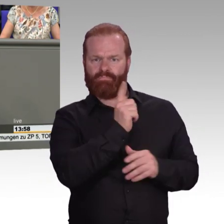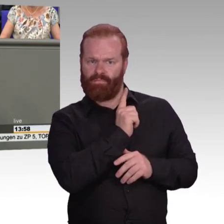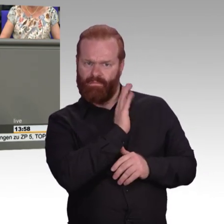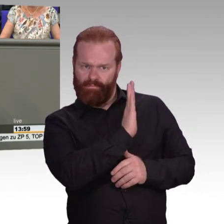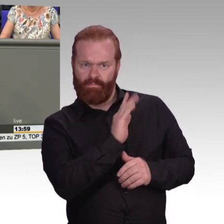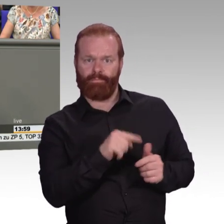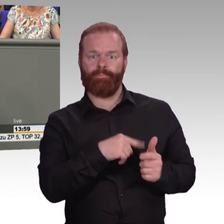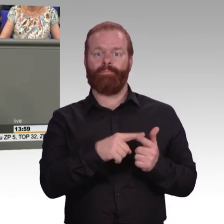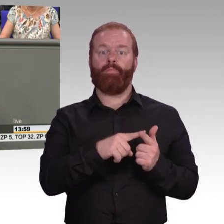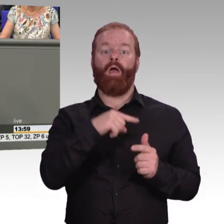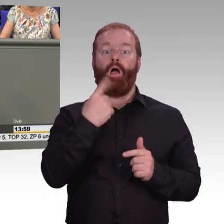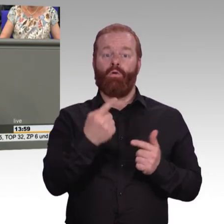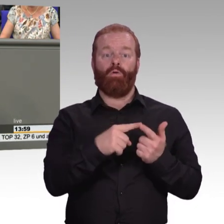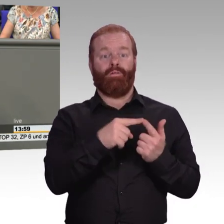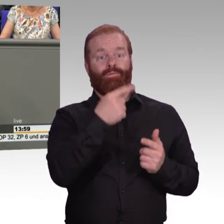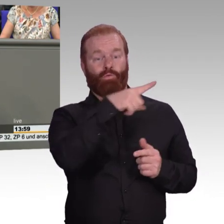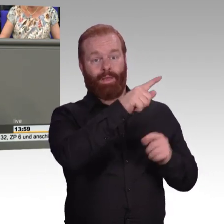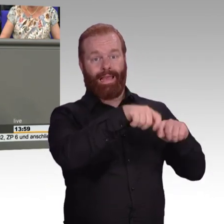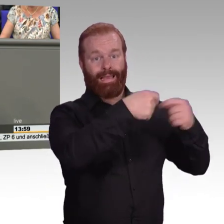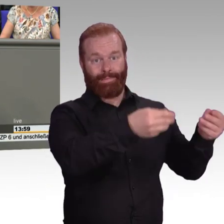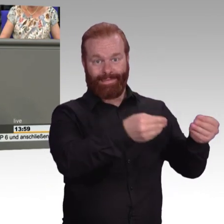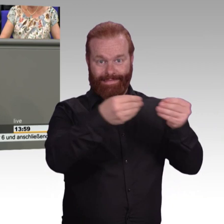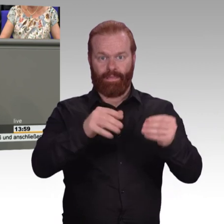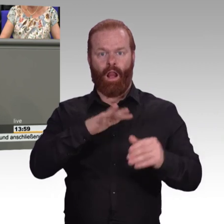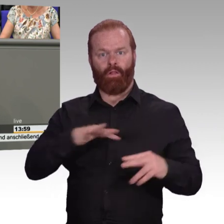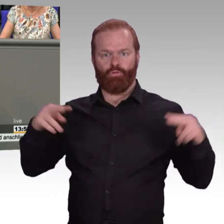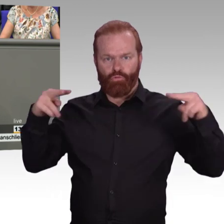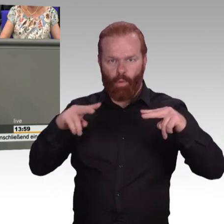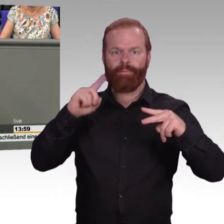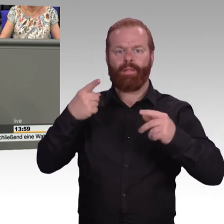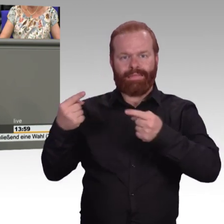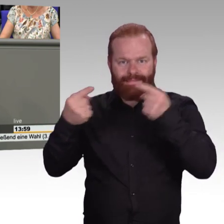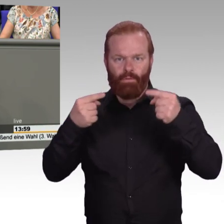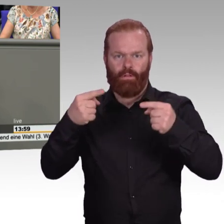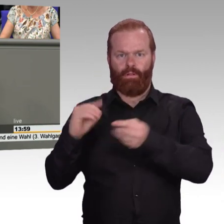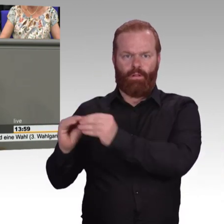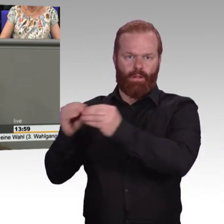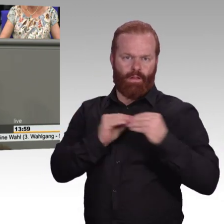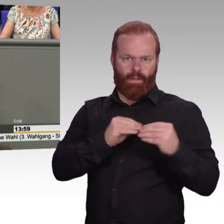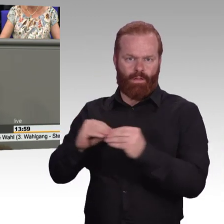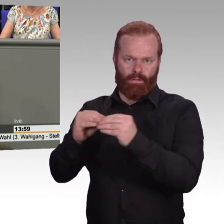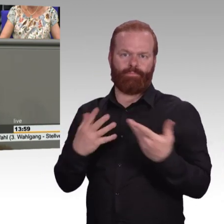durch einfach gesetzliche Regelungen und Gesetze die Rahmenbedingungen für unsere Kinder so zu verbessern,